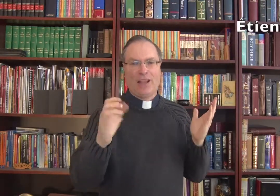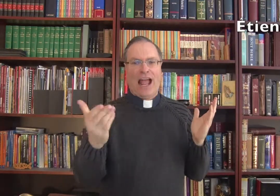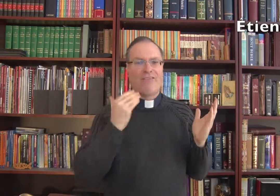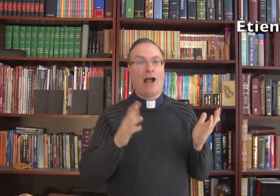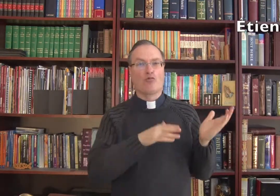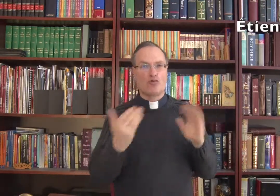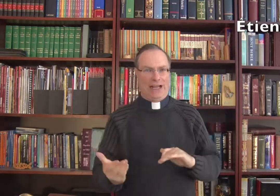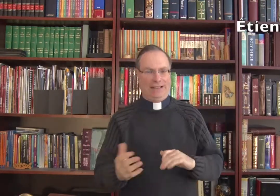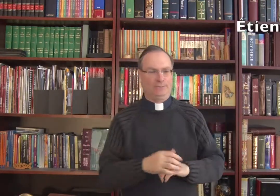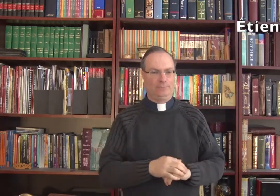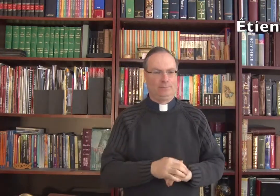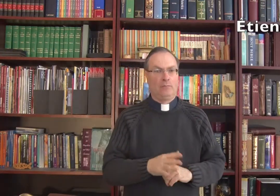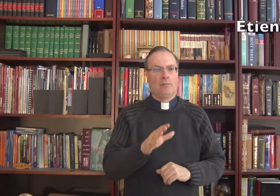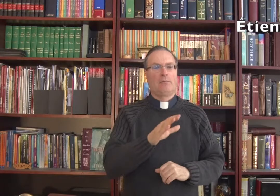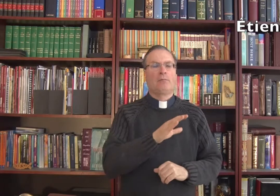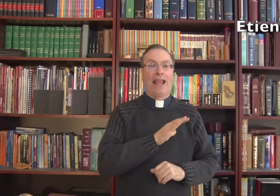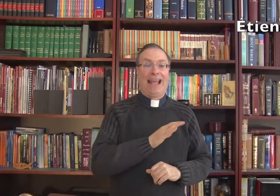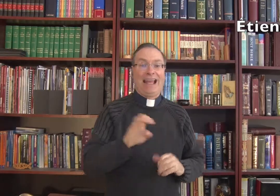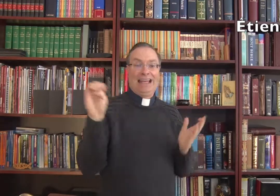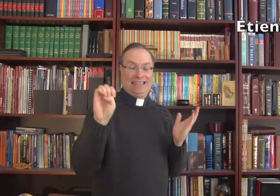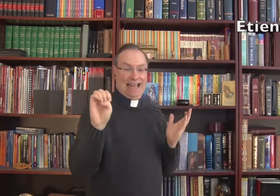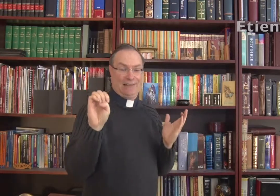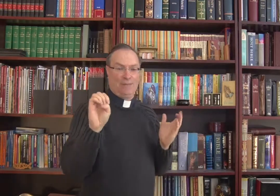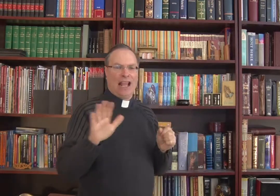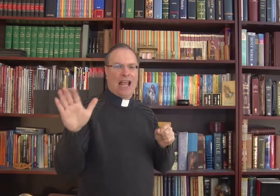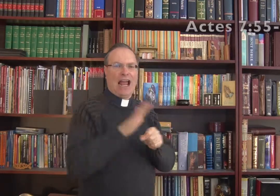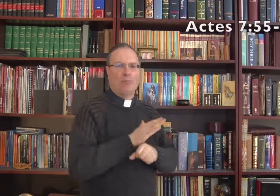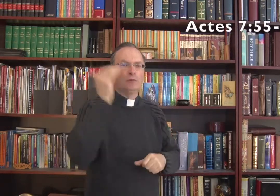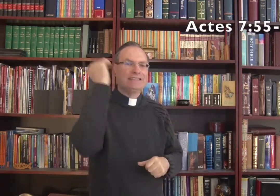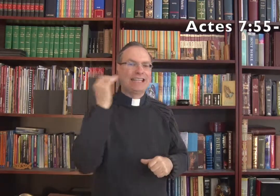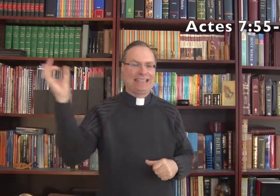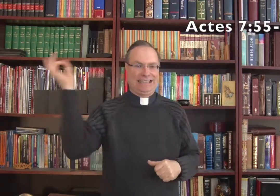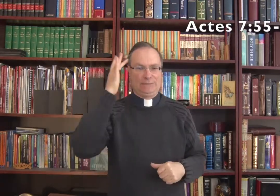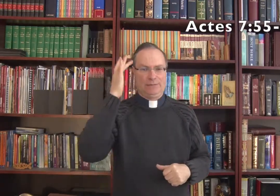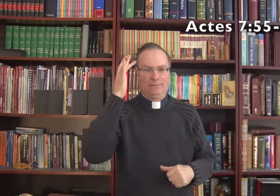avant de mourir: «Mais Étienne, rempli du Saint-Esprit,